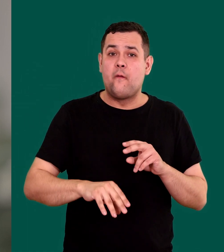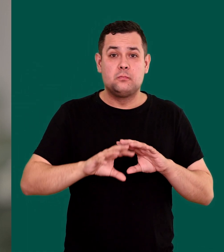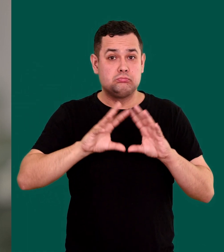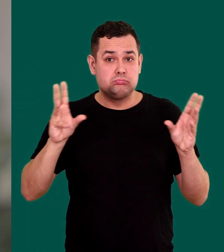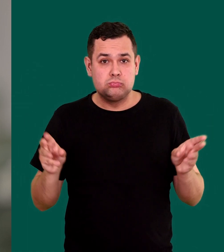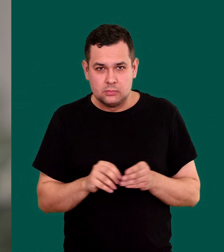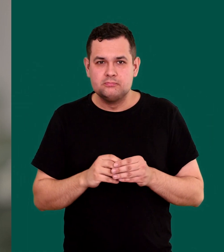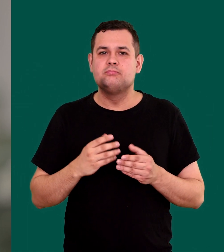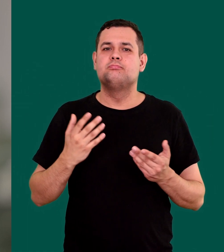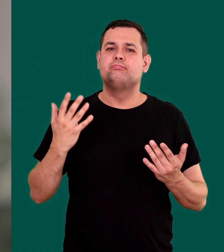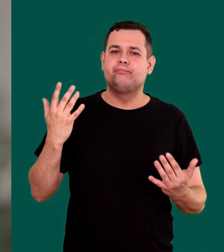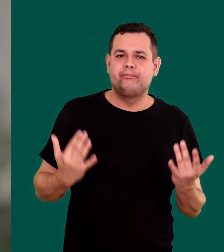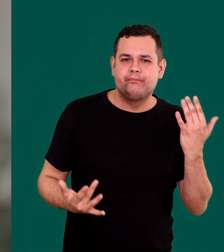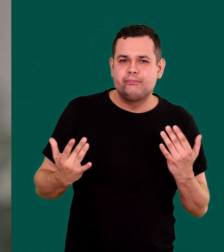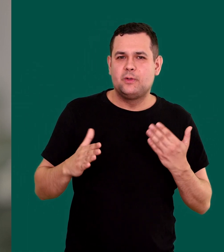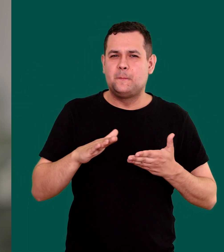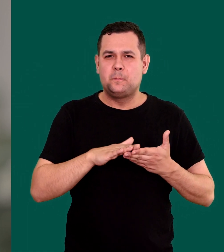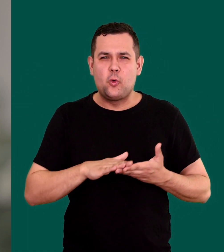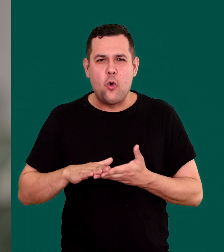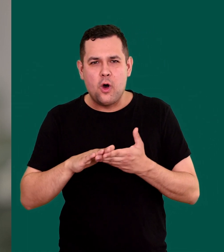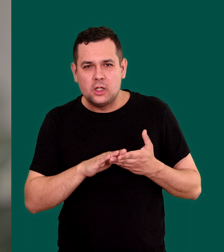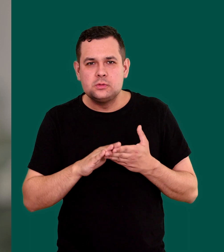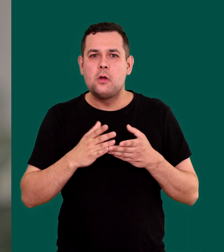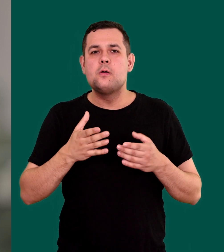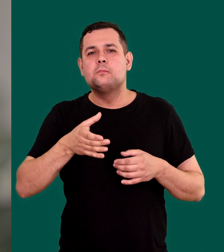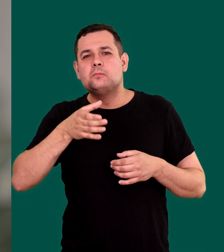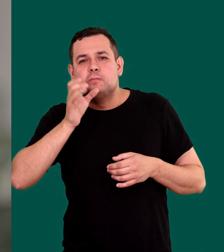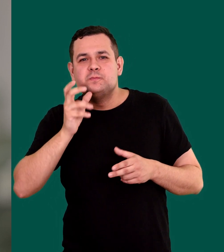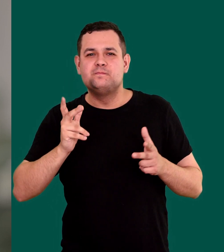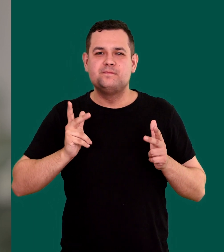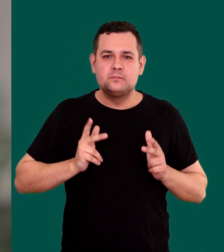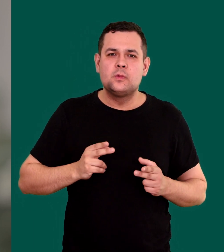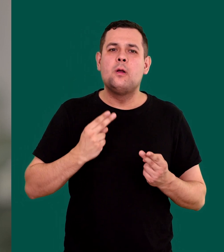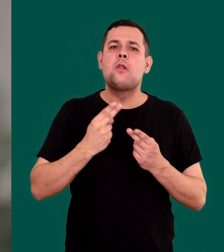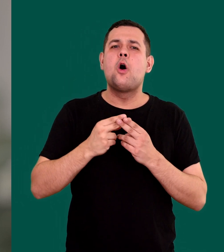Možno sa po dokončení občas pripojím k spoločnosti, aby sme sa porozprávali alebo niečo vypili.